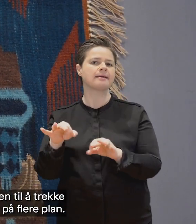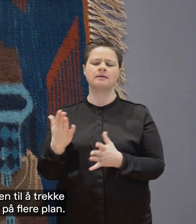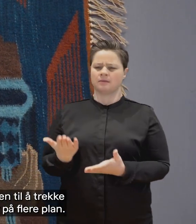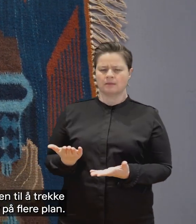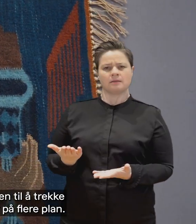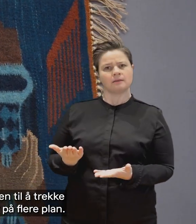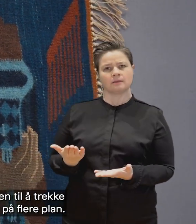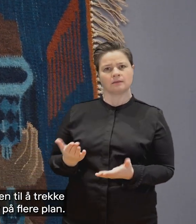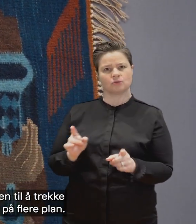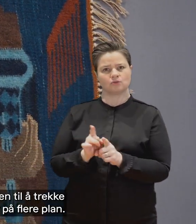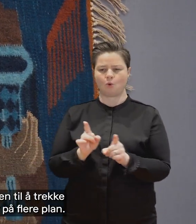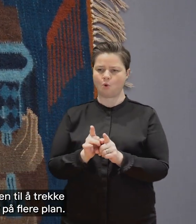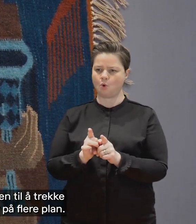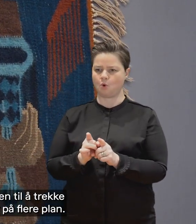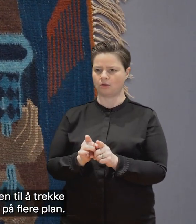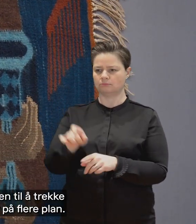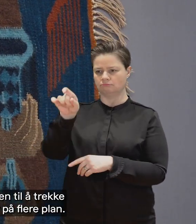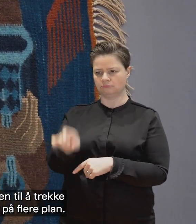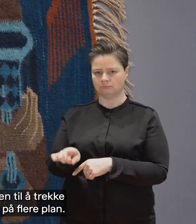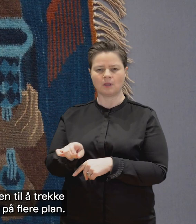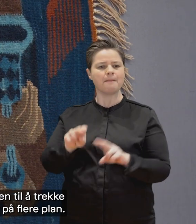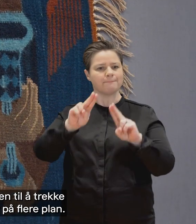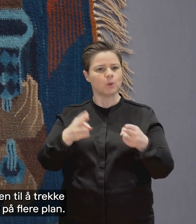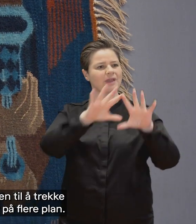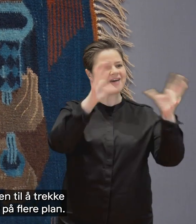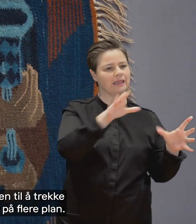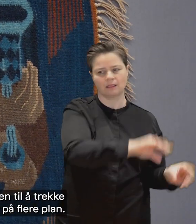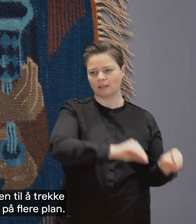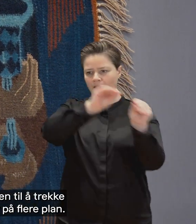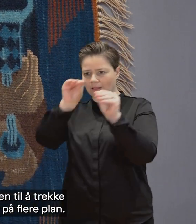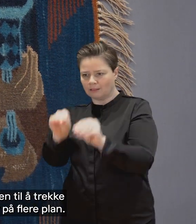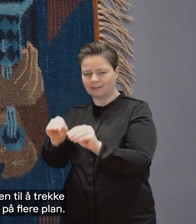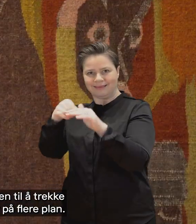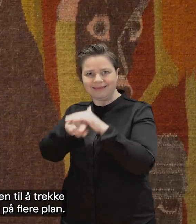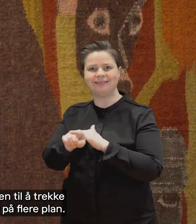Det gjør jo at denne viljen til å trekke verden inn i veven skjer på flere plan.